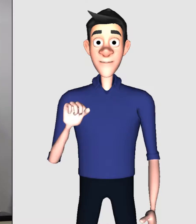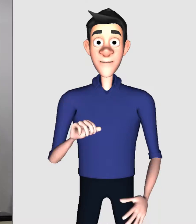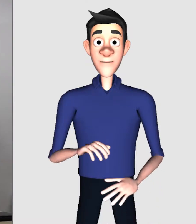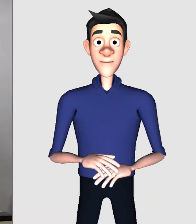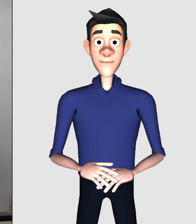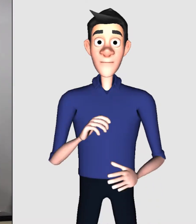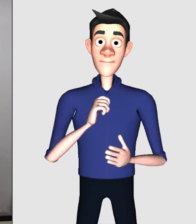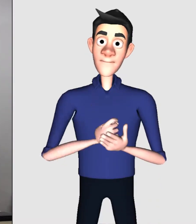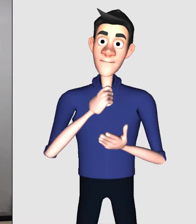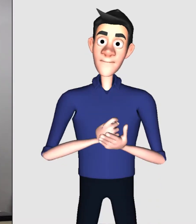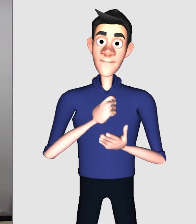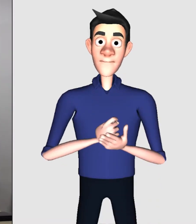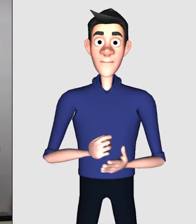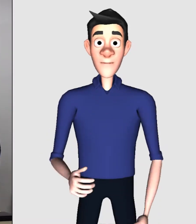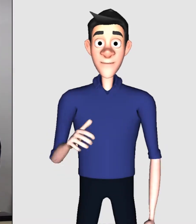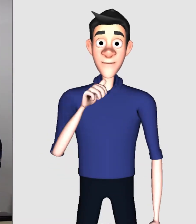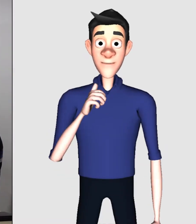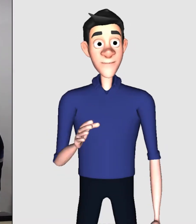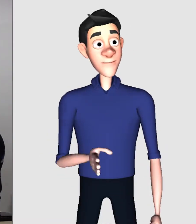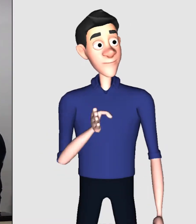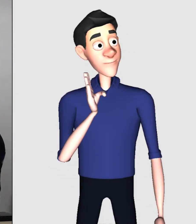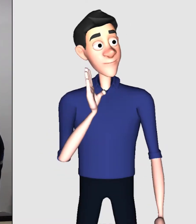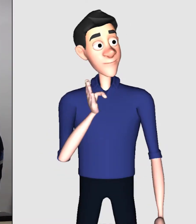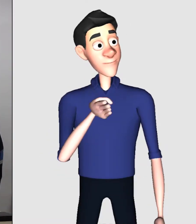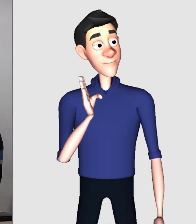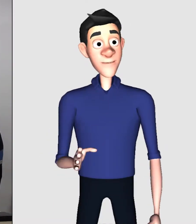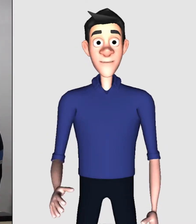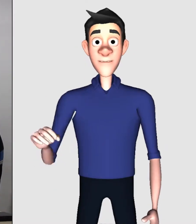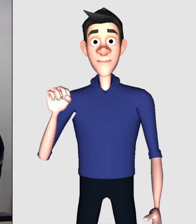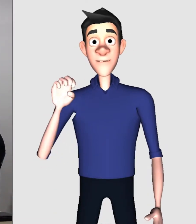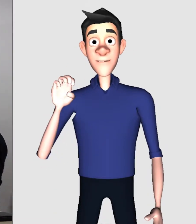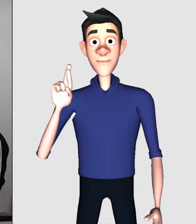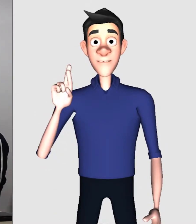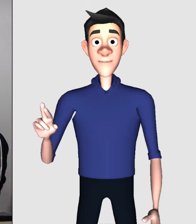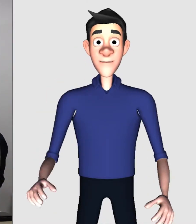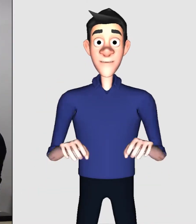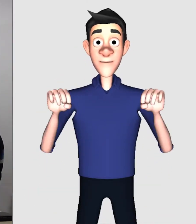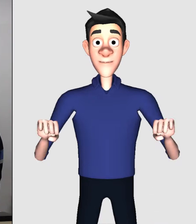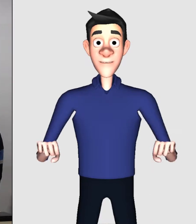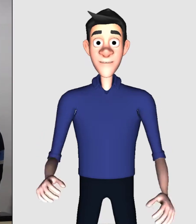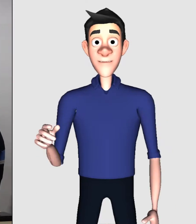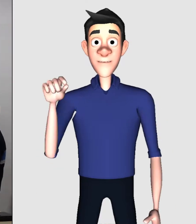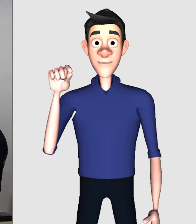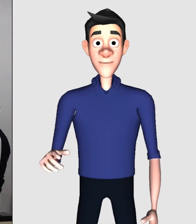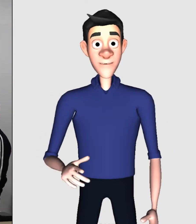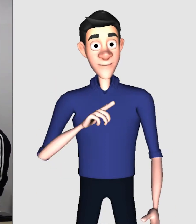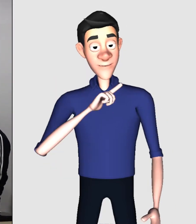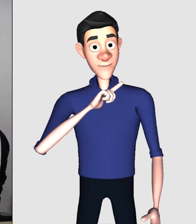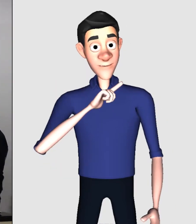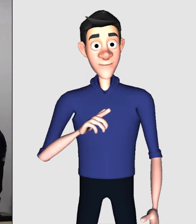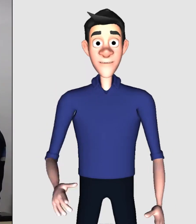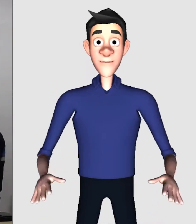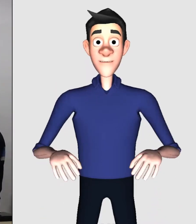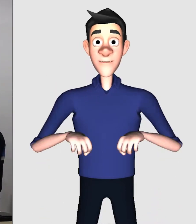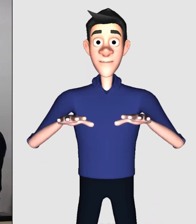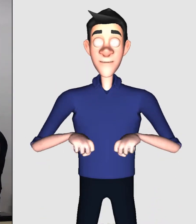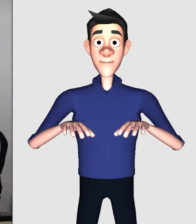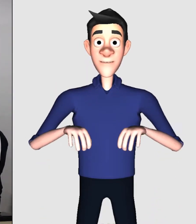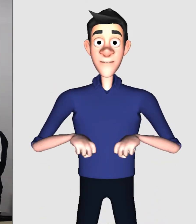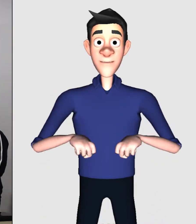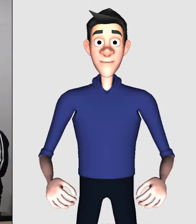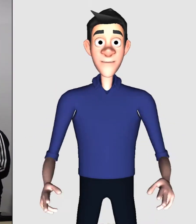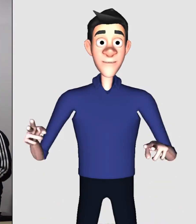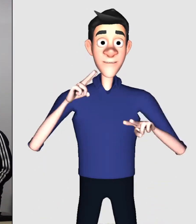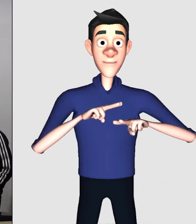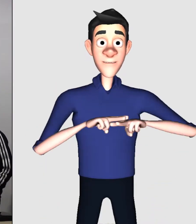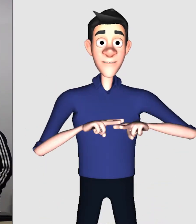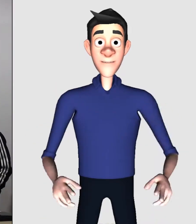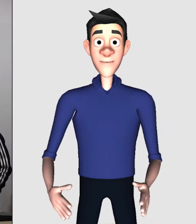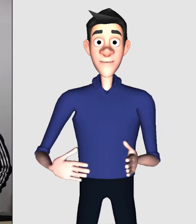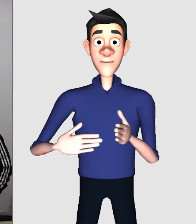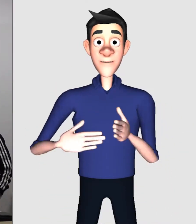E precisaríamos trocar, A, Ômega e Fi por aqueles que encontramos, assim temos a resposta total